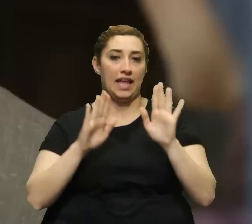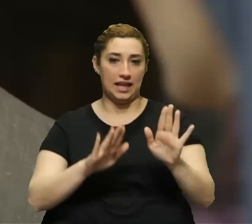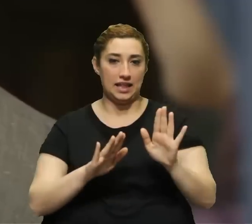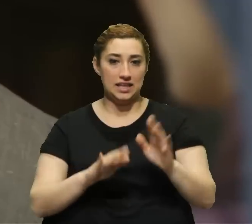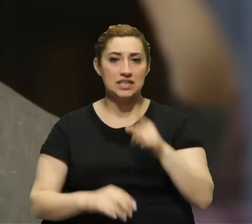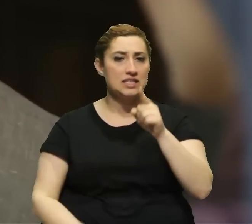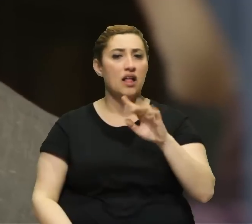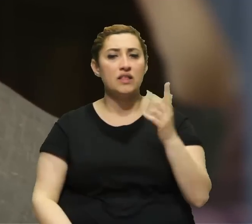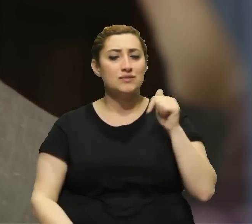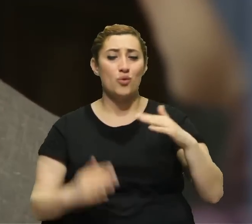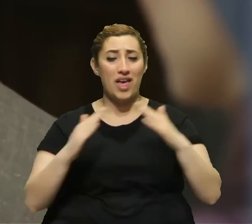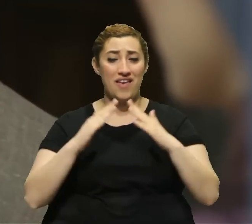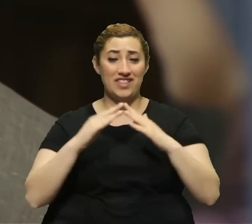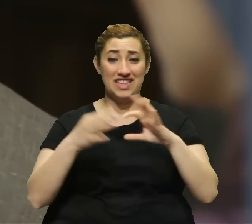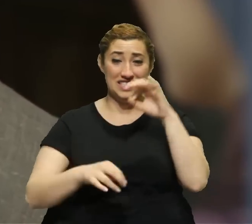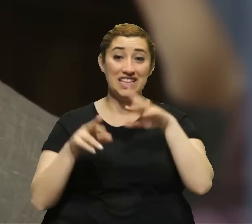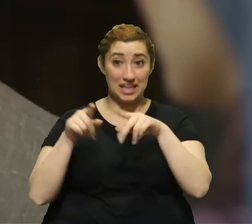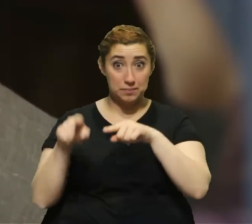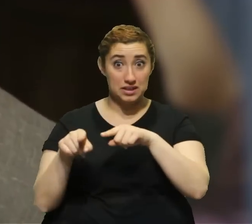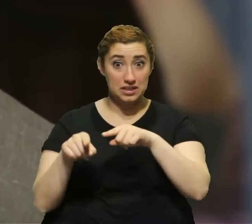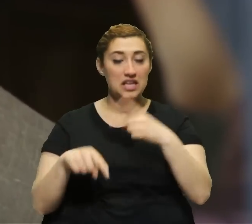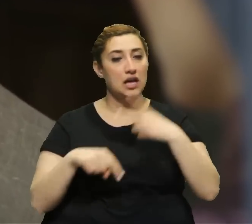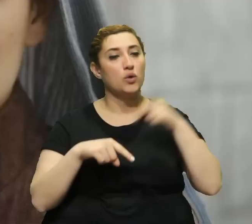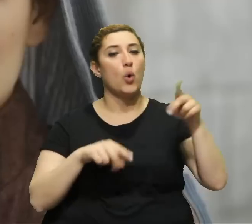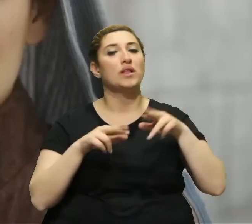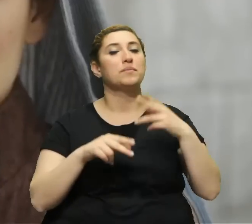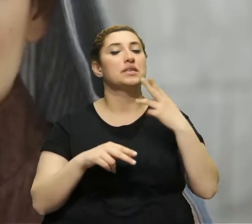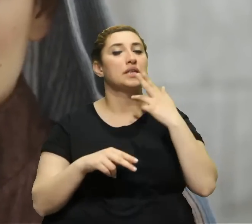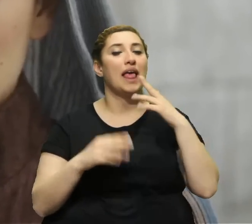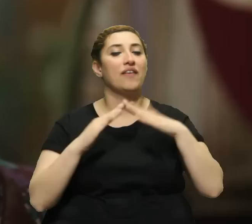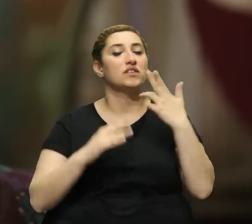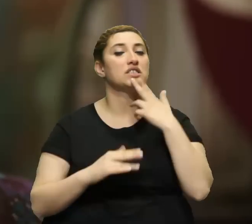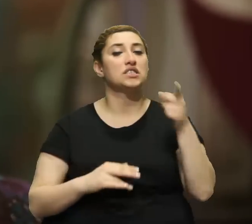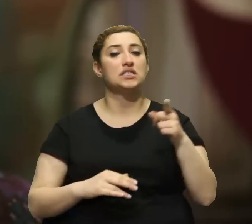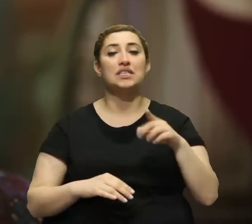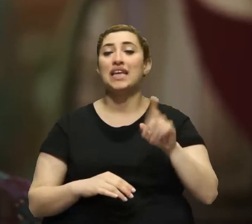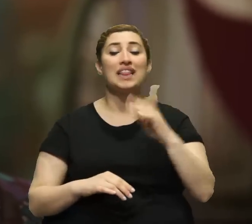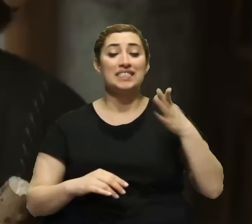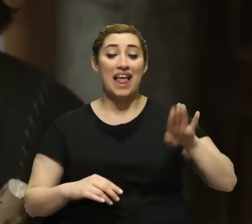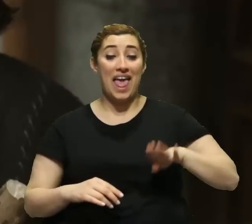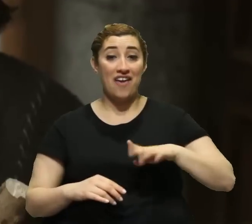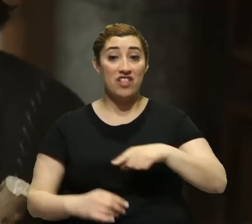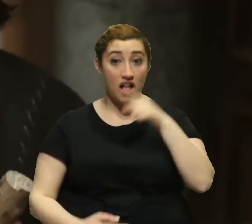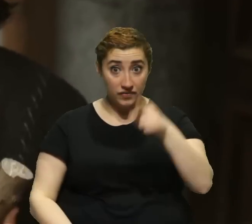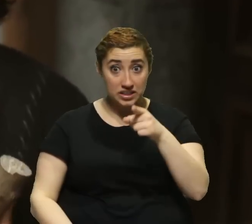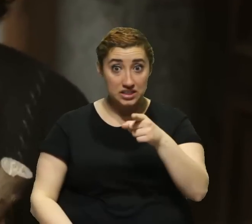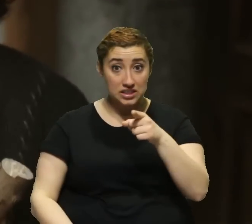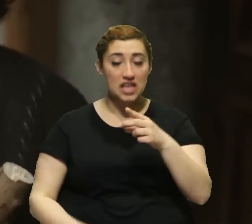Sen ne kadar bu evin halkıysan Zahide de o kadar. Sen ne kadar evladıysan babanın...